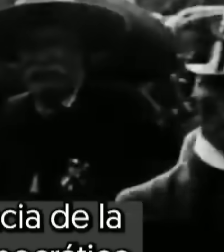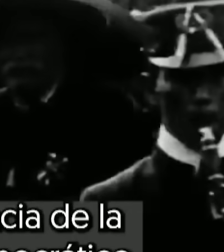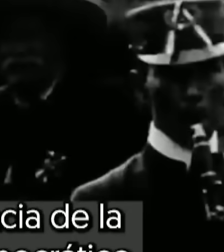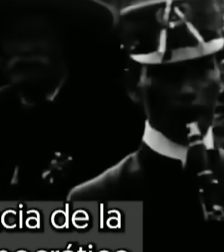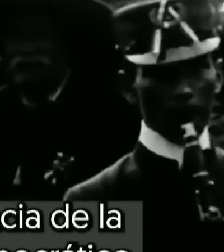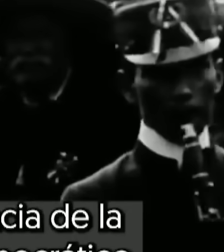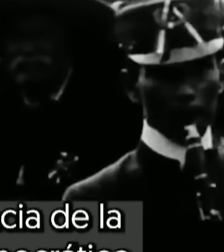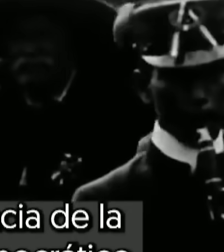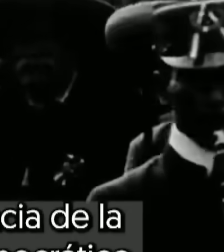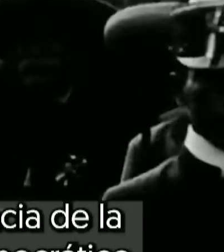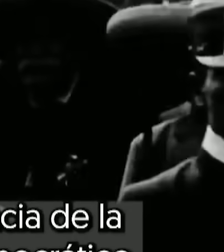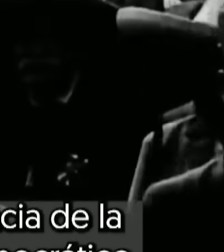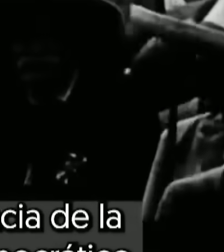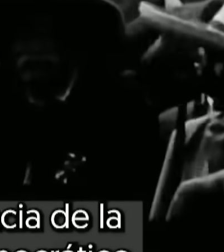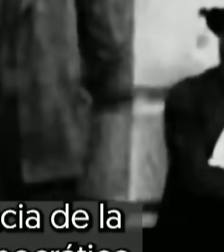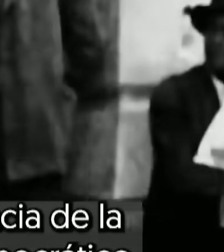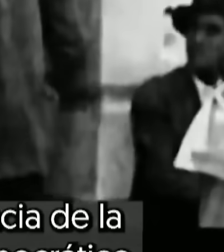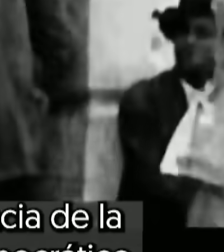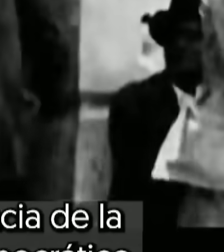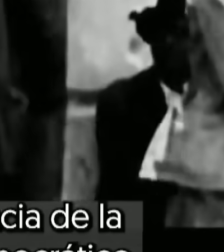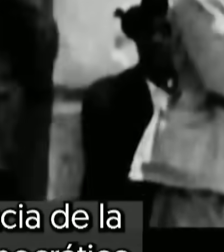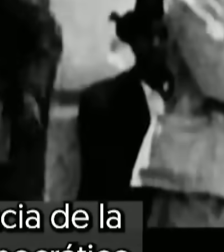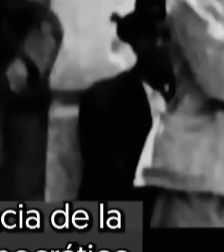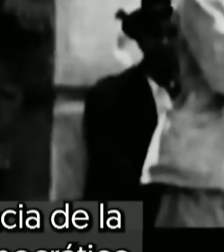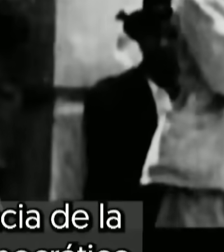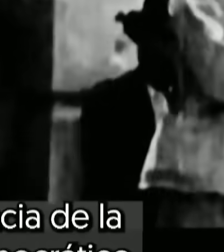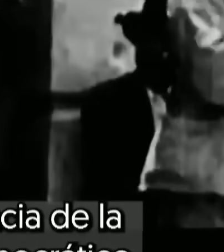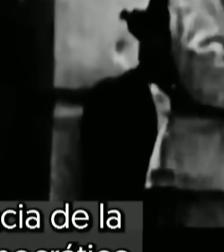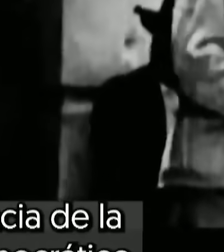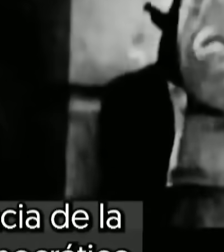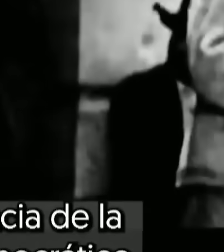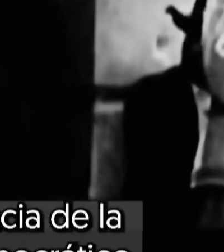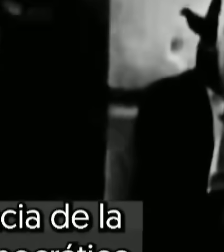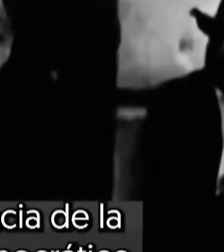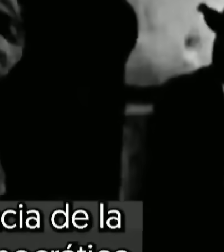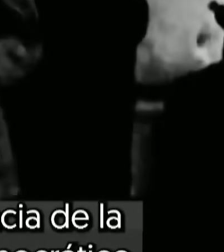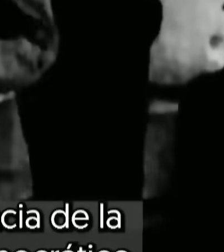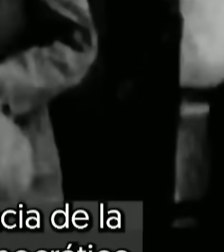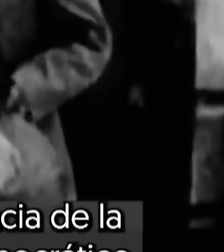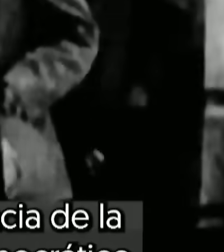el 6 de noviembre de 1911 asumió la presidencia de la República y comenzó el primer gobierno